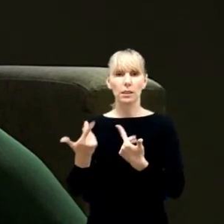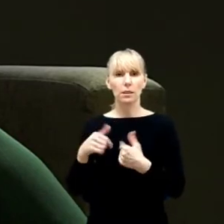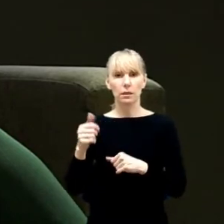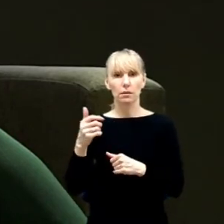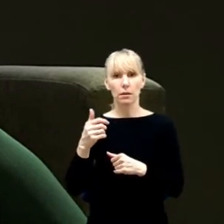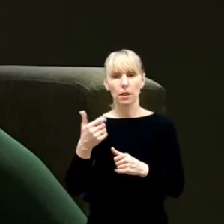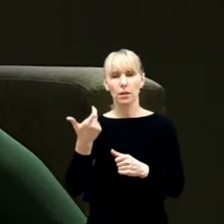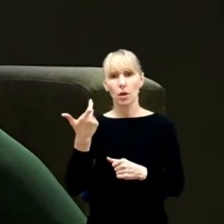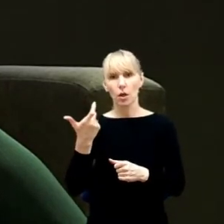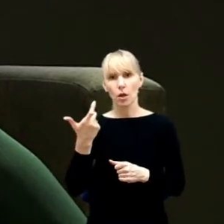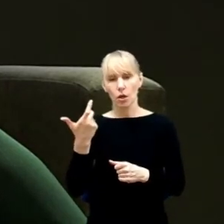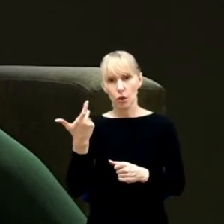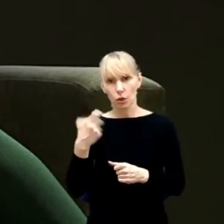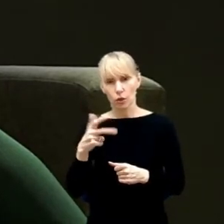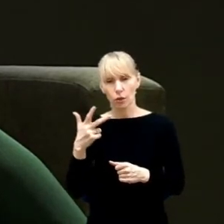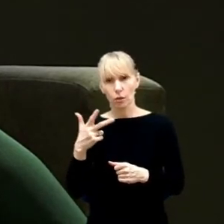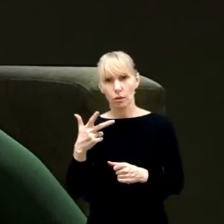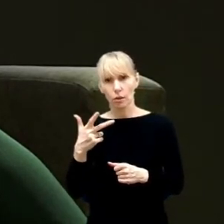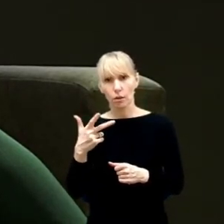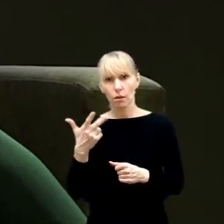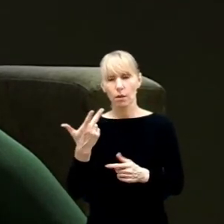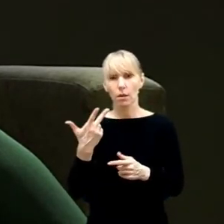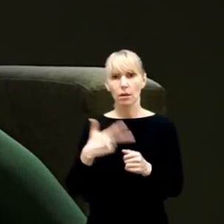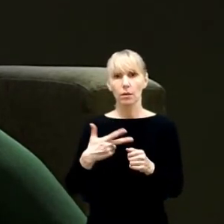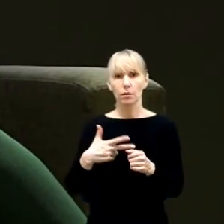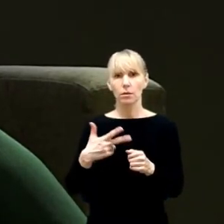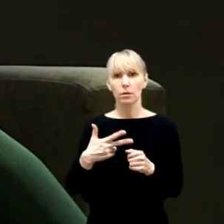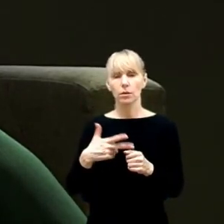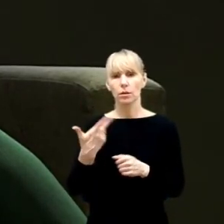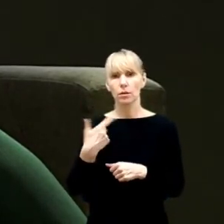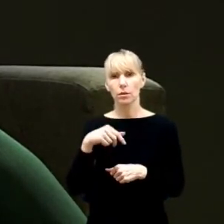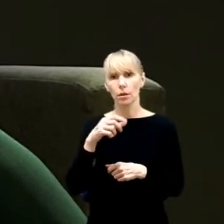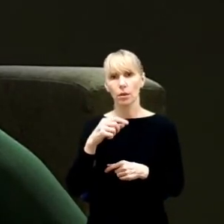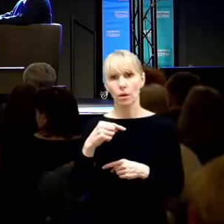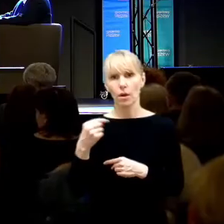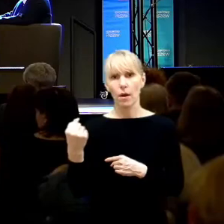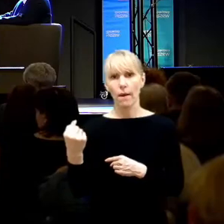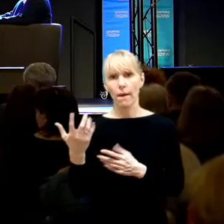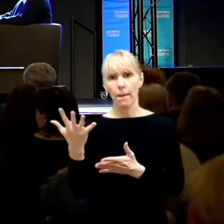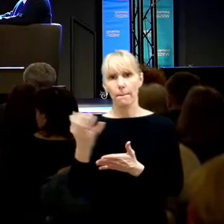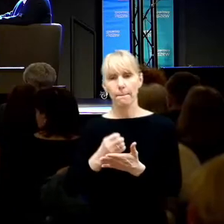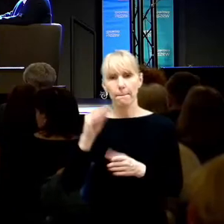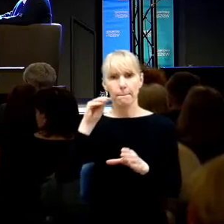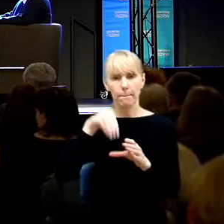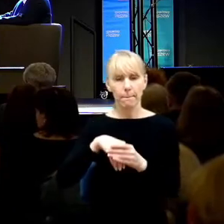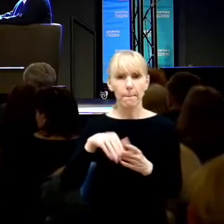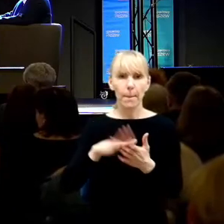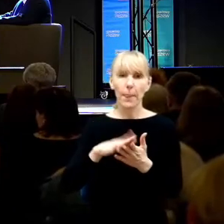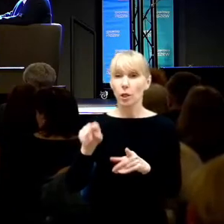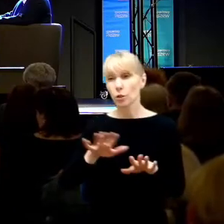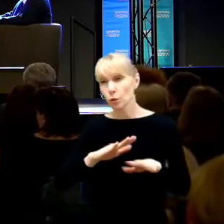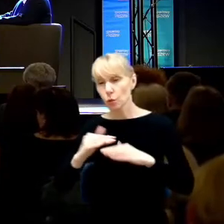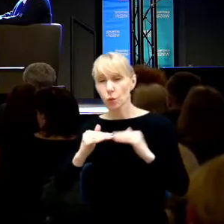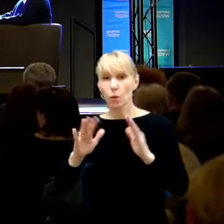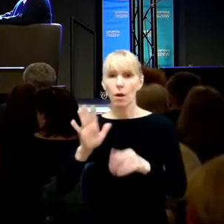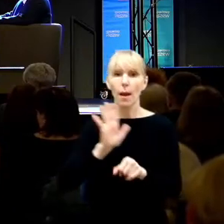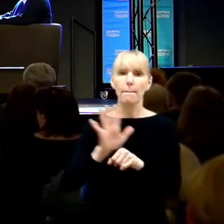My chcielibyśmy, żeby nasza partycypacja była ustalona na poziomie 15%, taki montaż finansowy przygotowaliśmy.